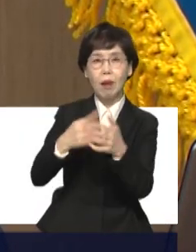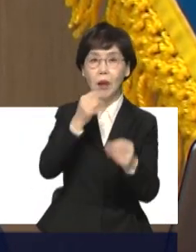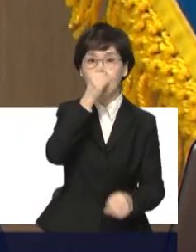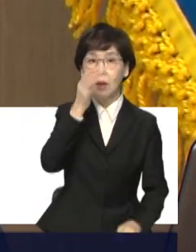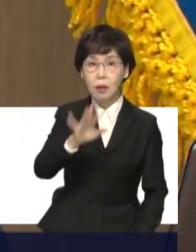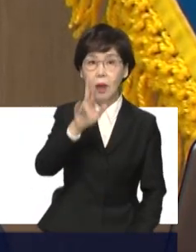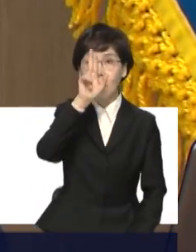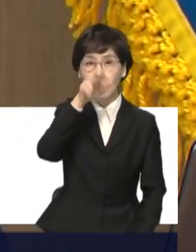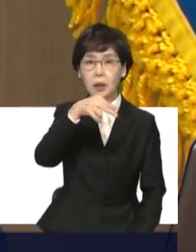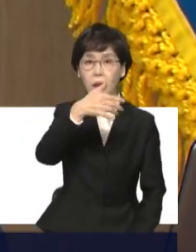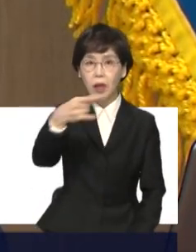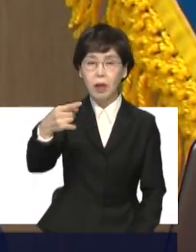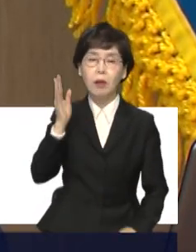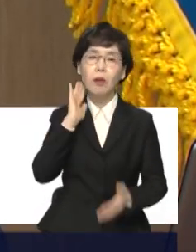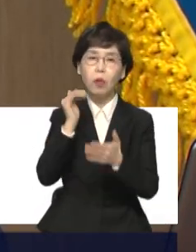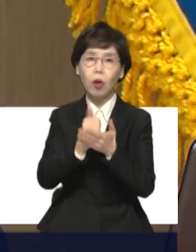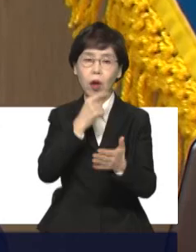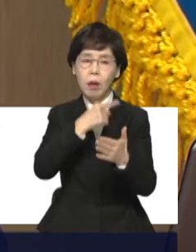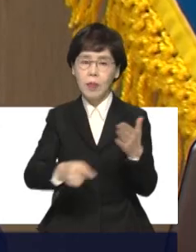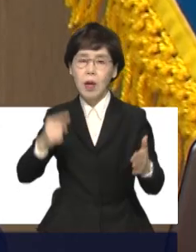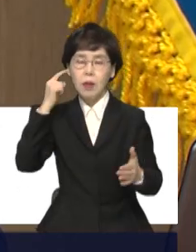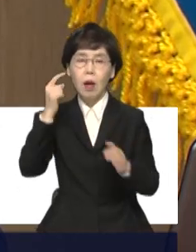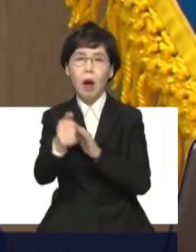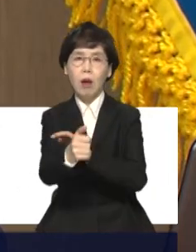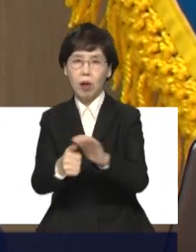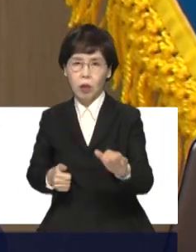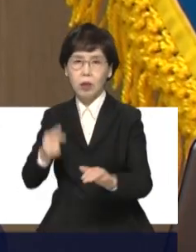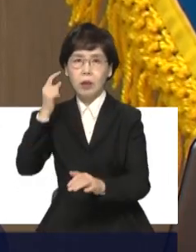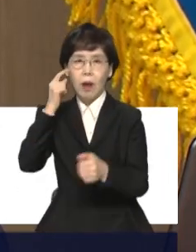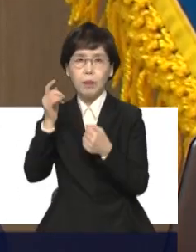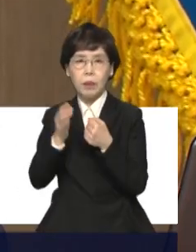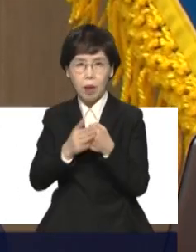반대 여론이 들끓었지만 박 대통령은 피해 의식과 열등감에 사로잡혀 일본이라면